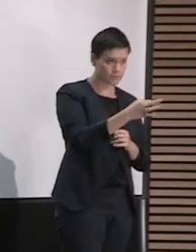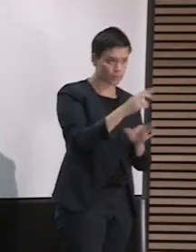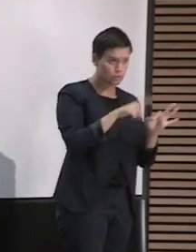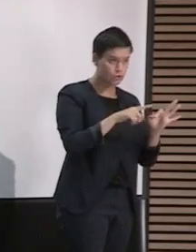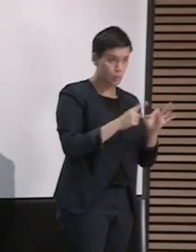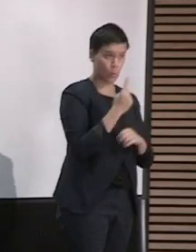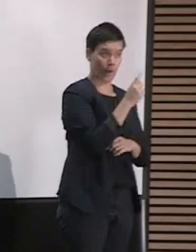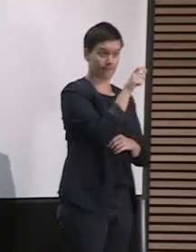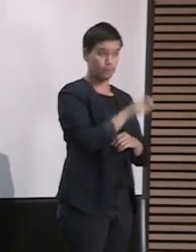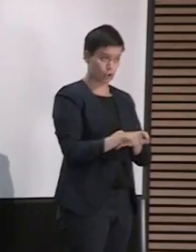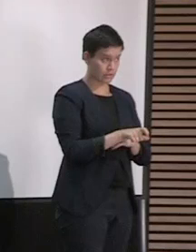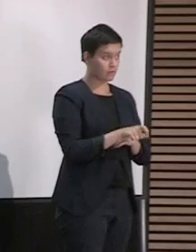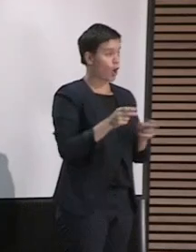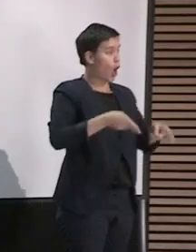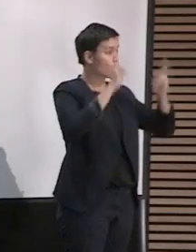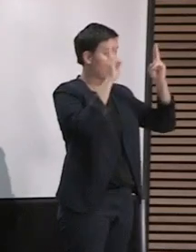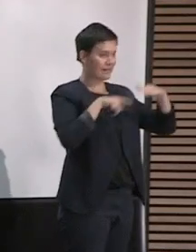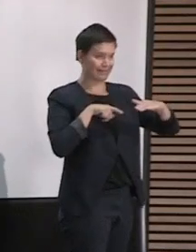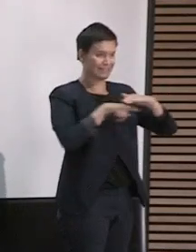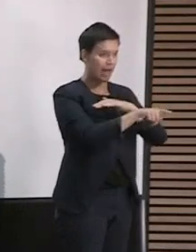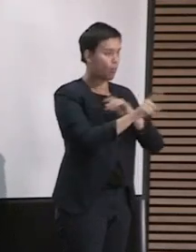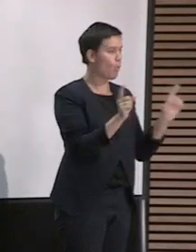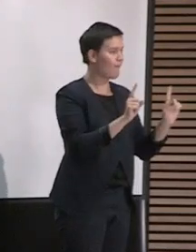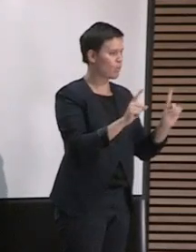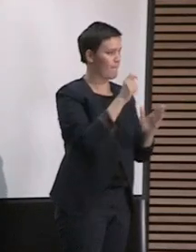anake e haere mai ana ko nga